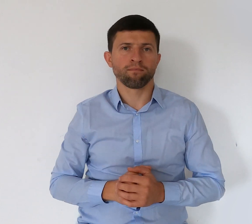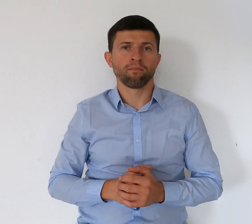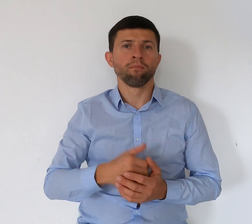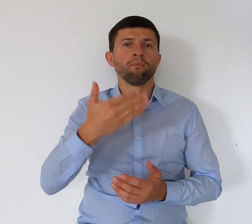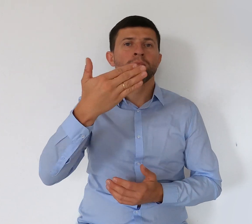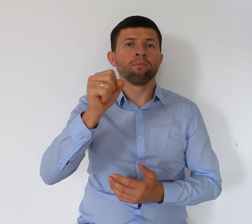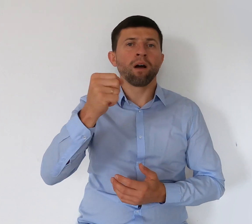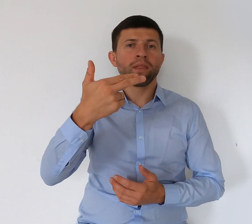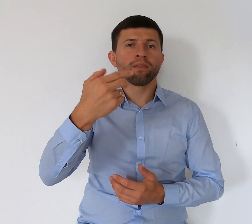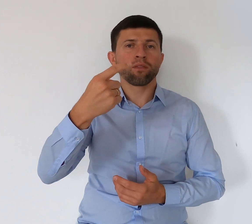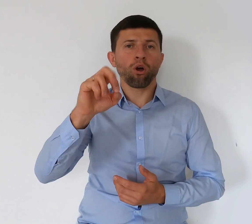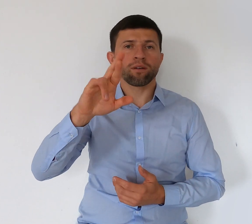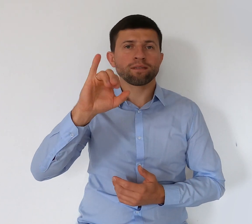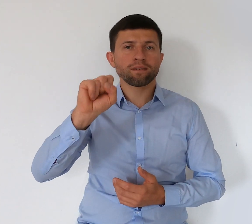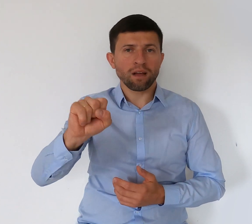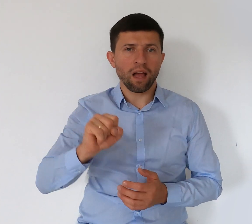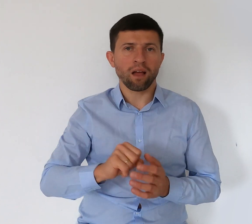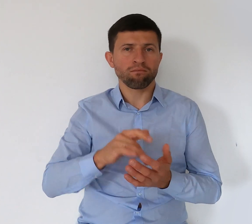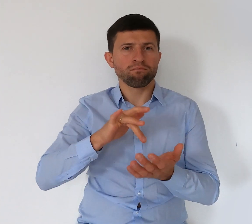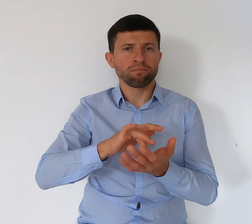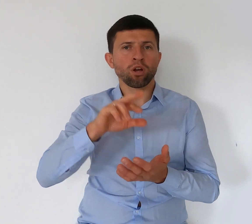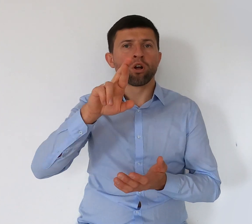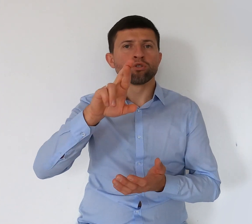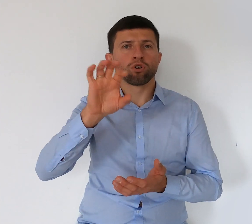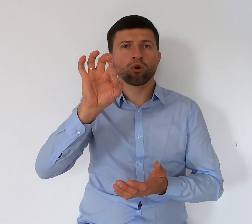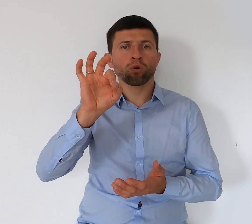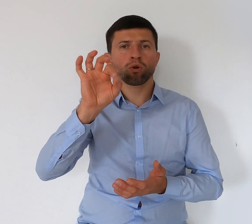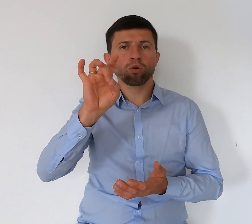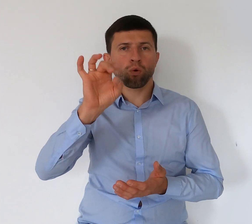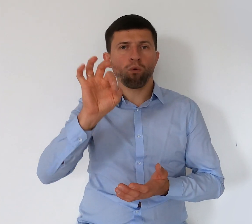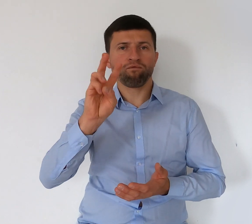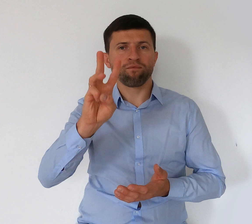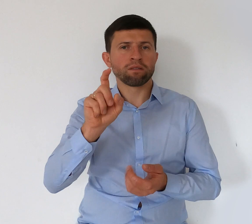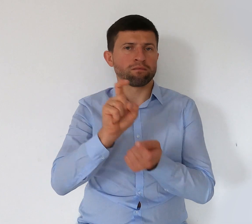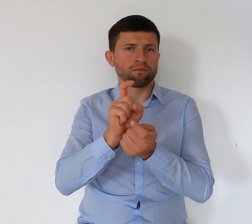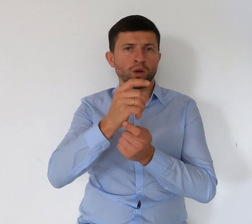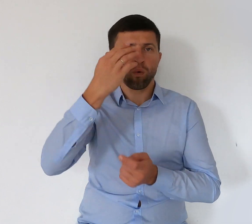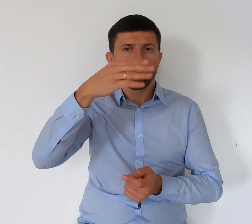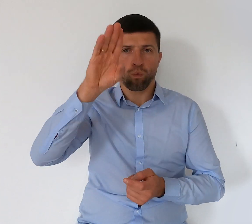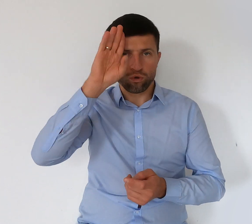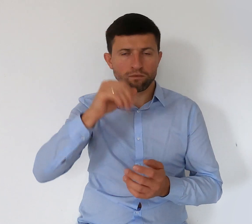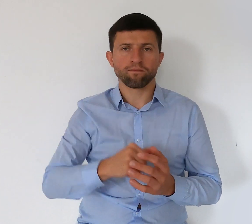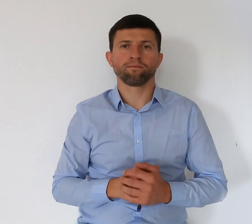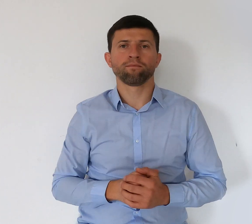Mandoria w Rzgowie koło Łodzi,